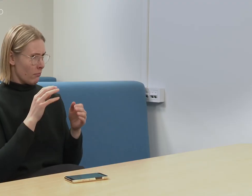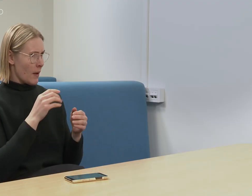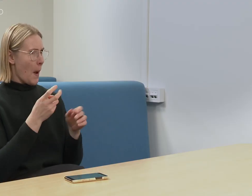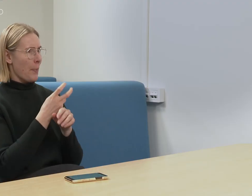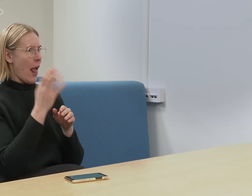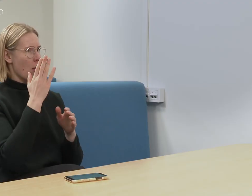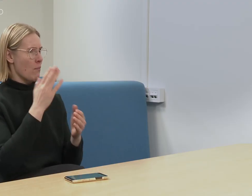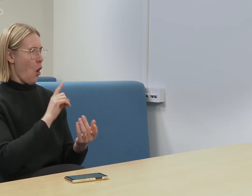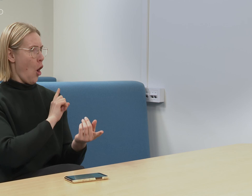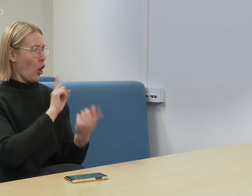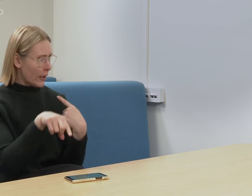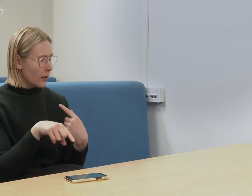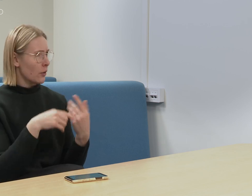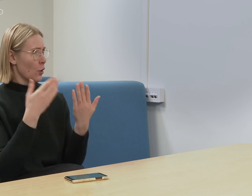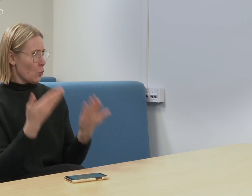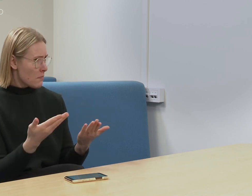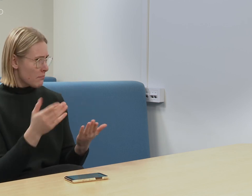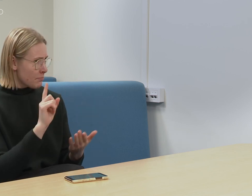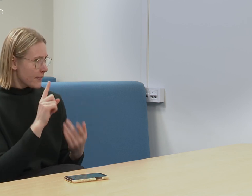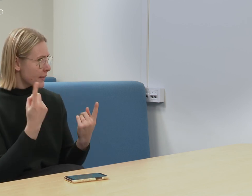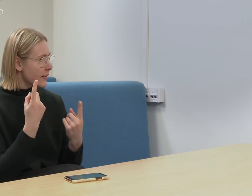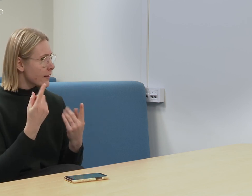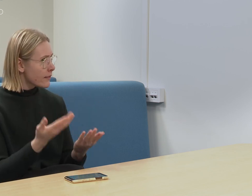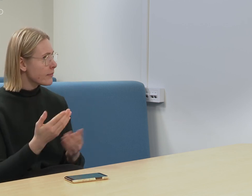Mikä palvelun tilanne on nyt pilottivaiheen päätyttyä?